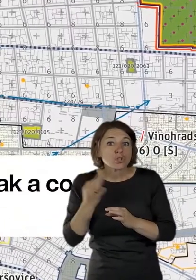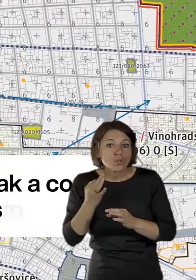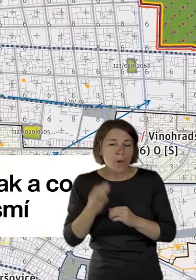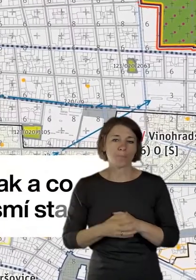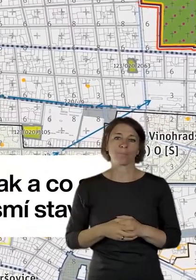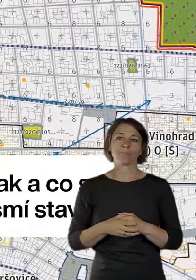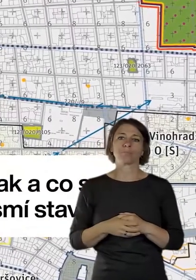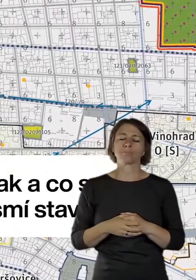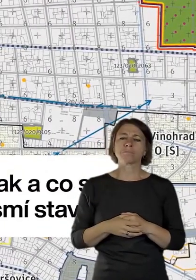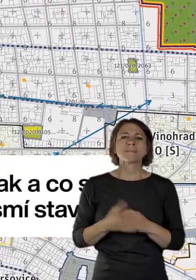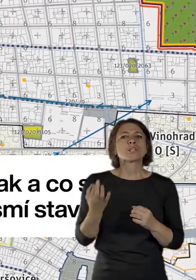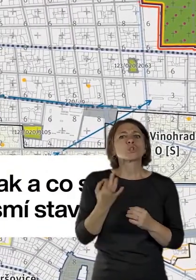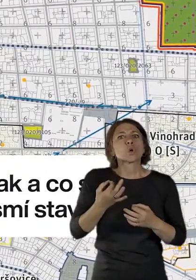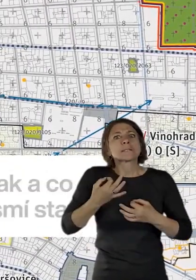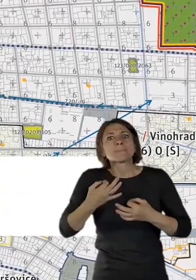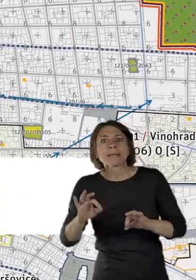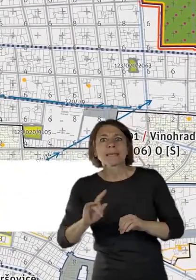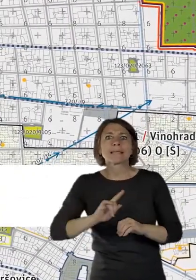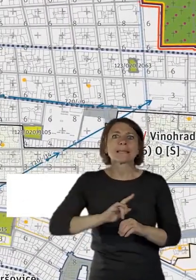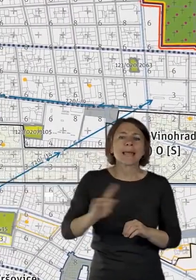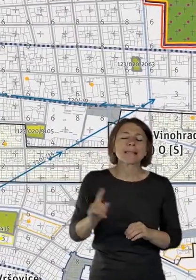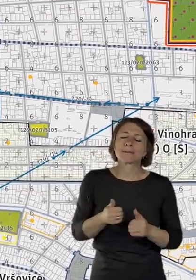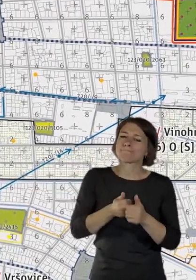jak a co se smí stavět, zobrazuje Metropolitní plán v grafické